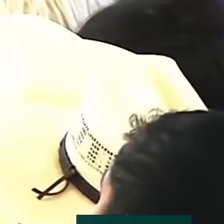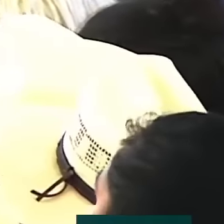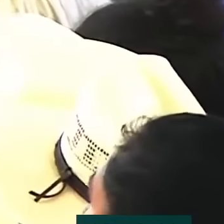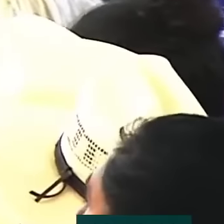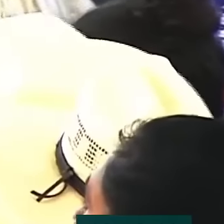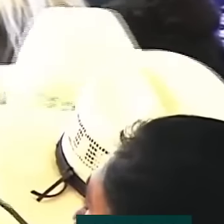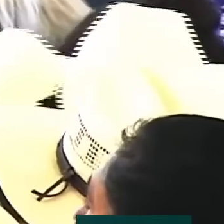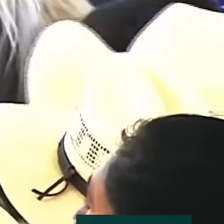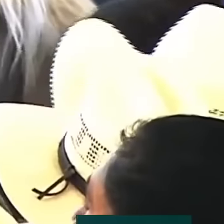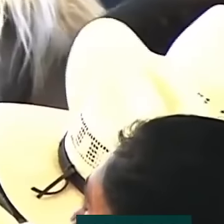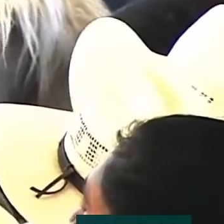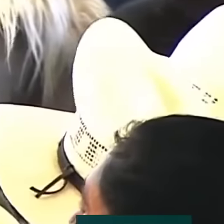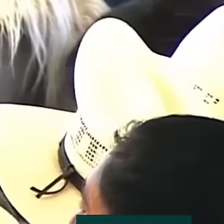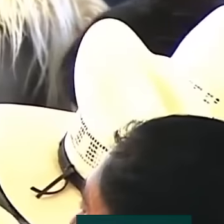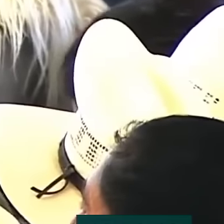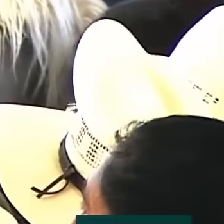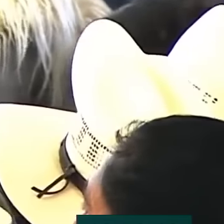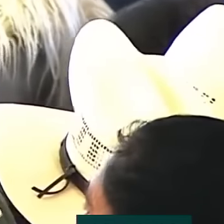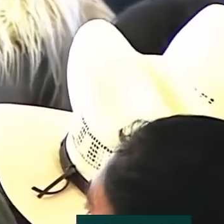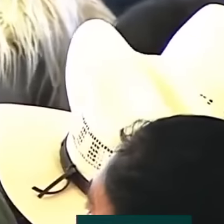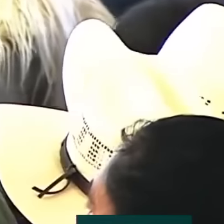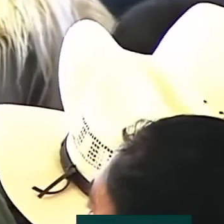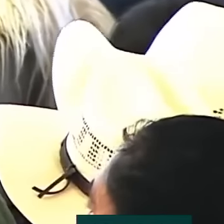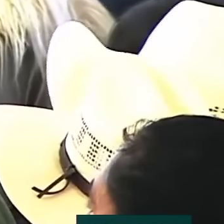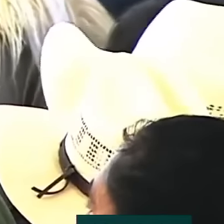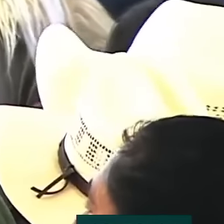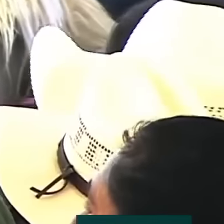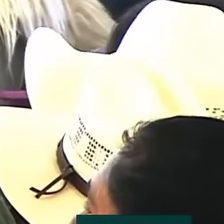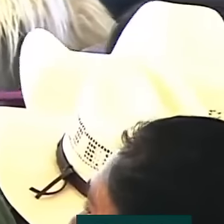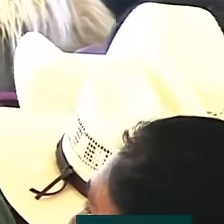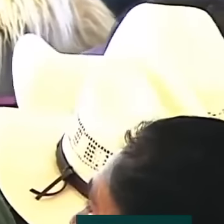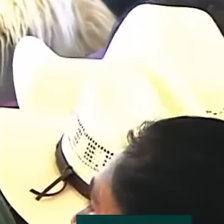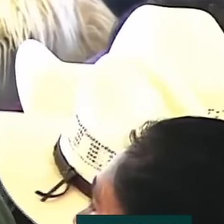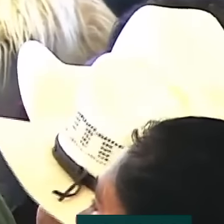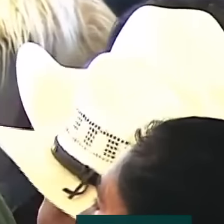al tiempo ministros suprema